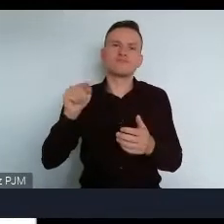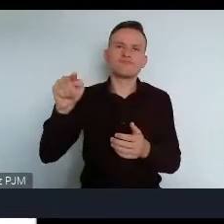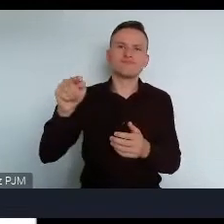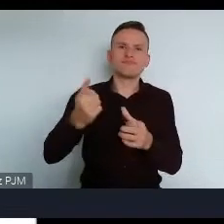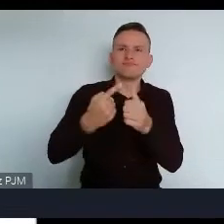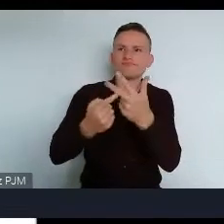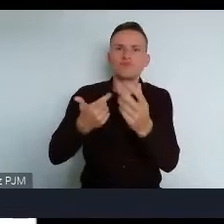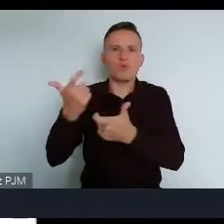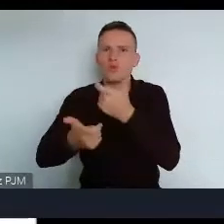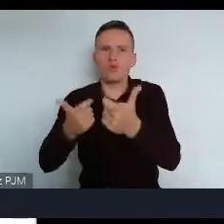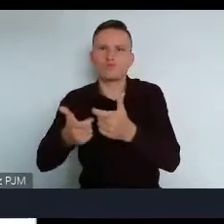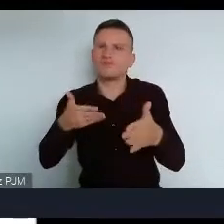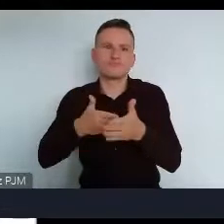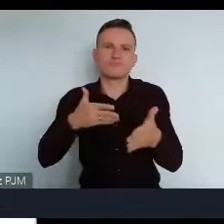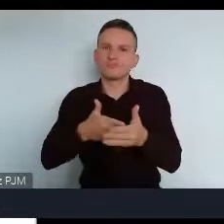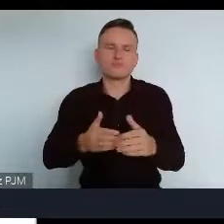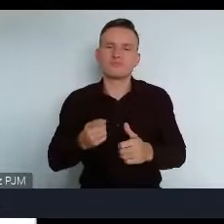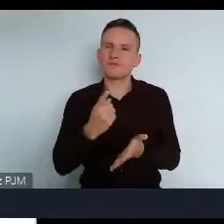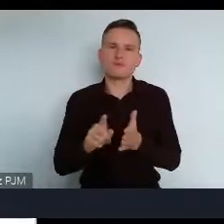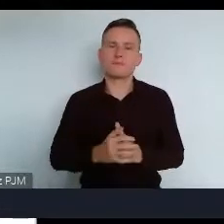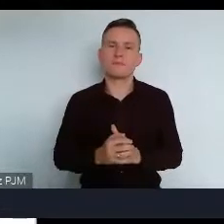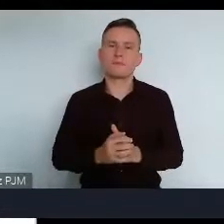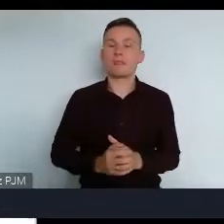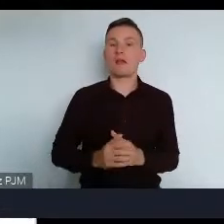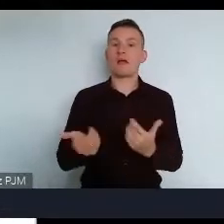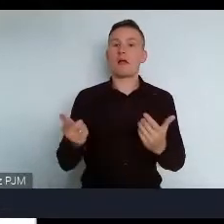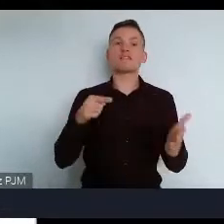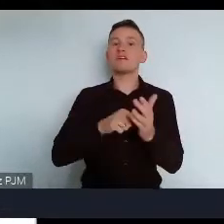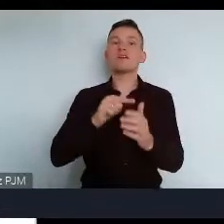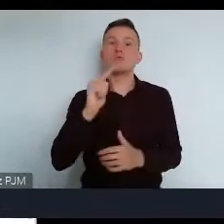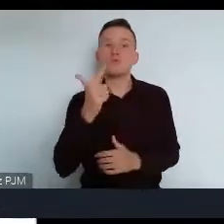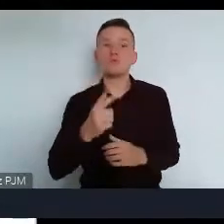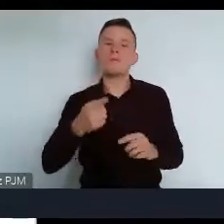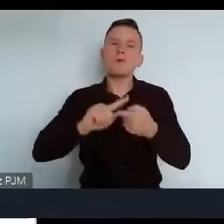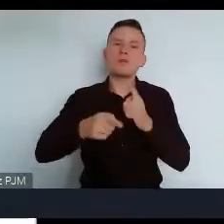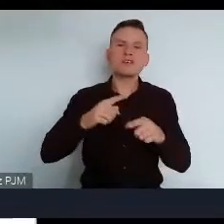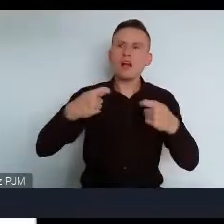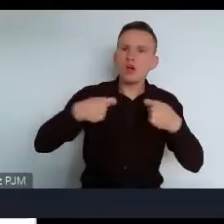W przypadku Celu 2. nie ma żadnej polityki rolnej ani polityki produkcji żywności.